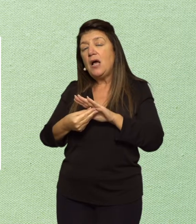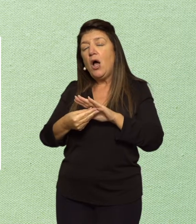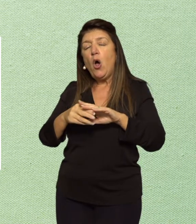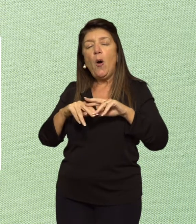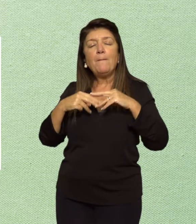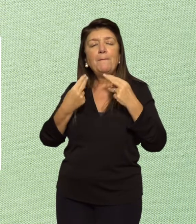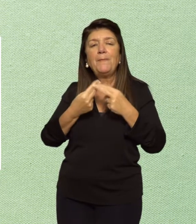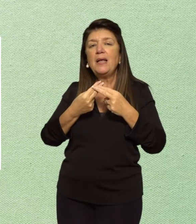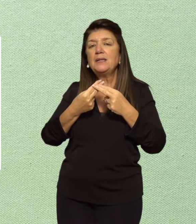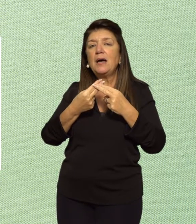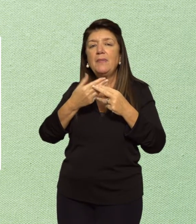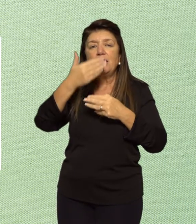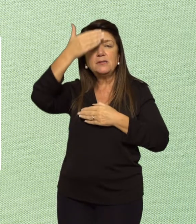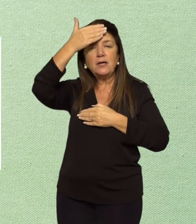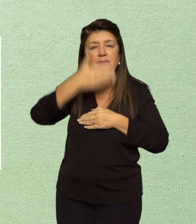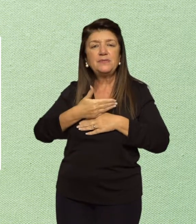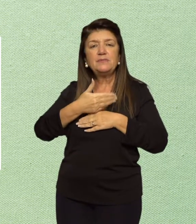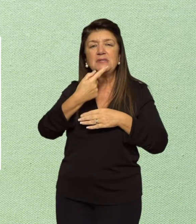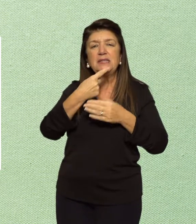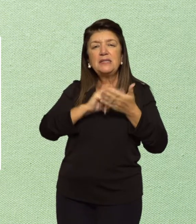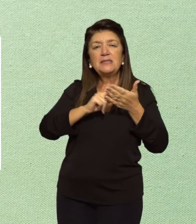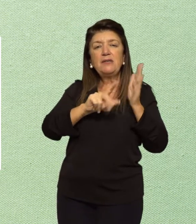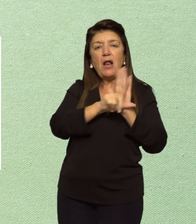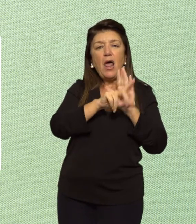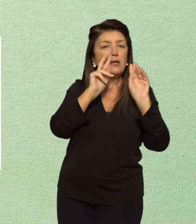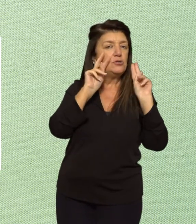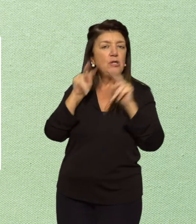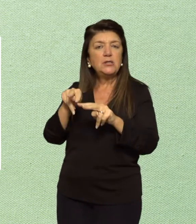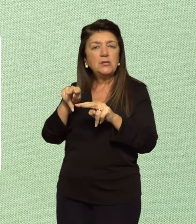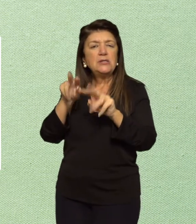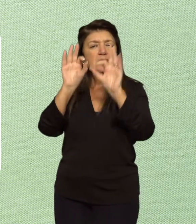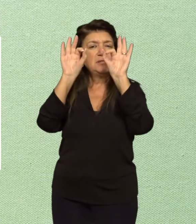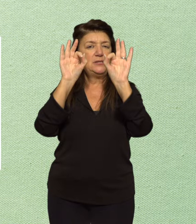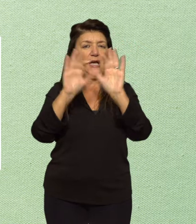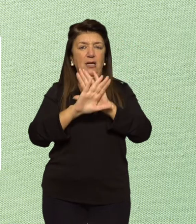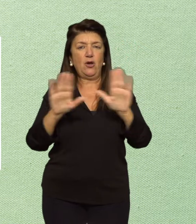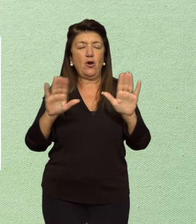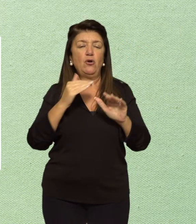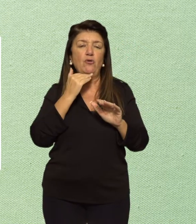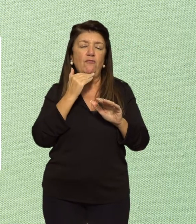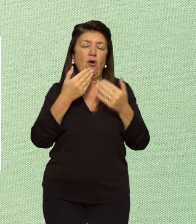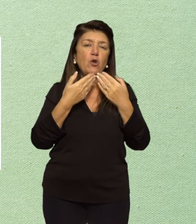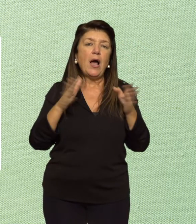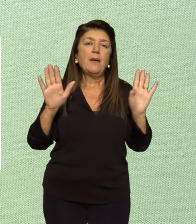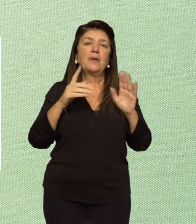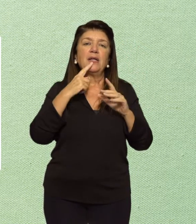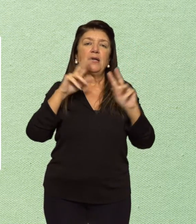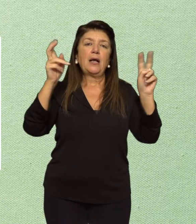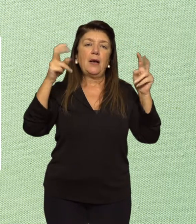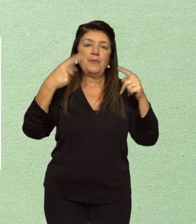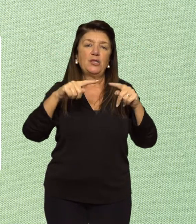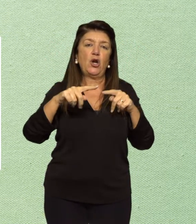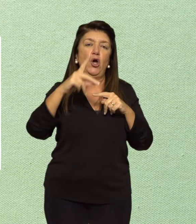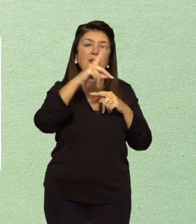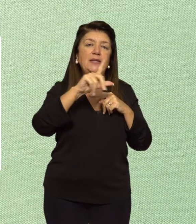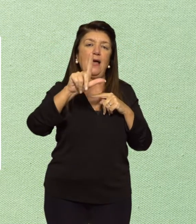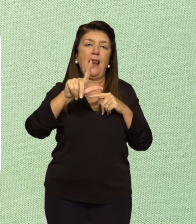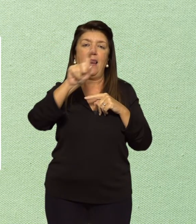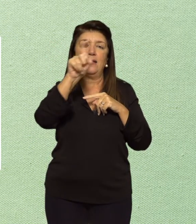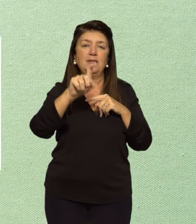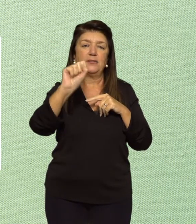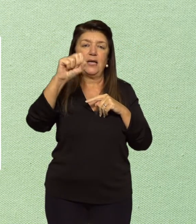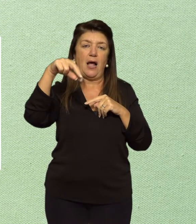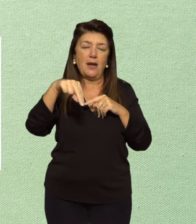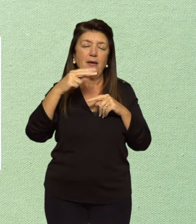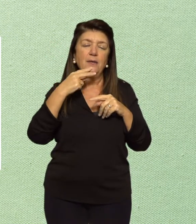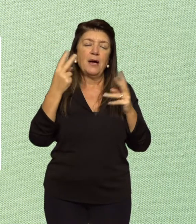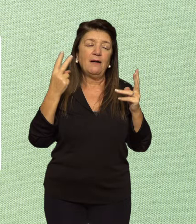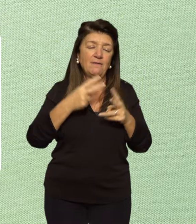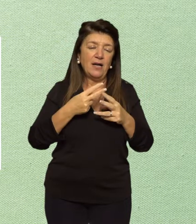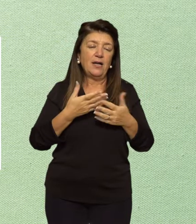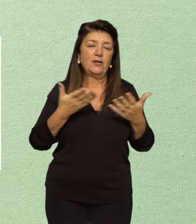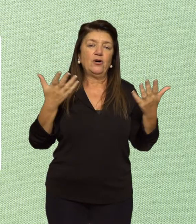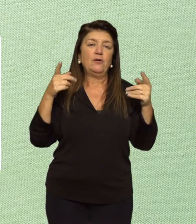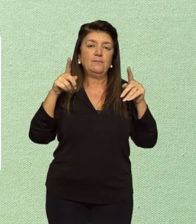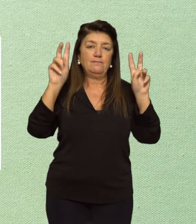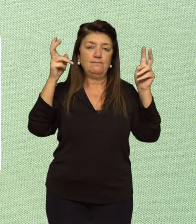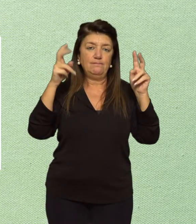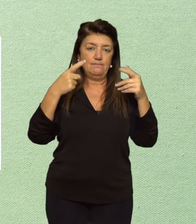Non so, non vorrei aprire il capitolo ddl zan però è un capitolo che ci fa abbastanza vedere quanto